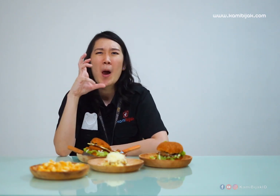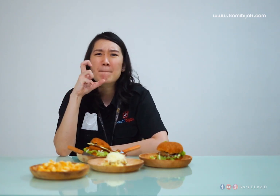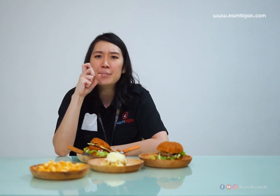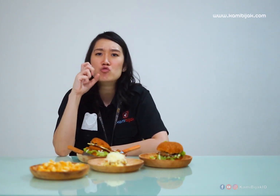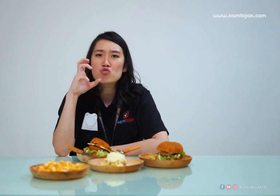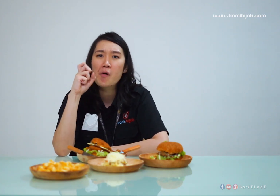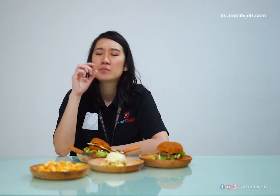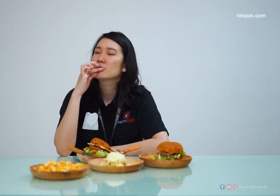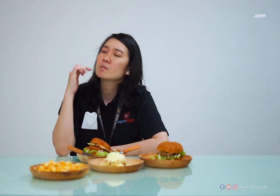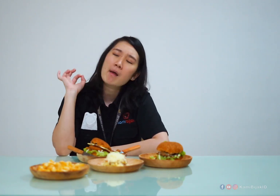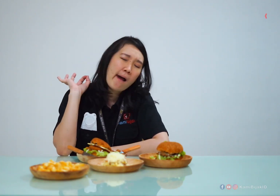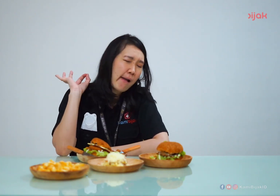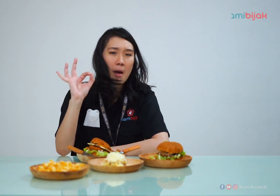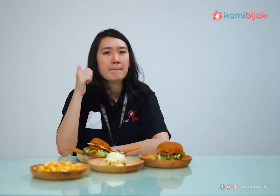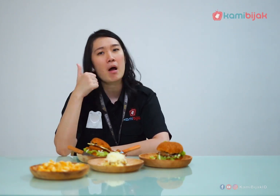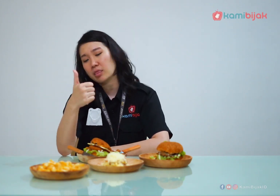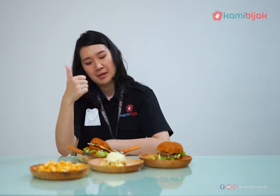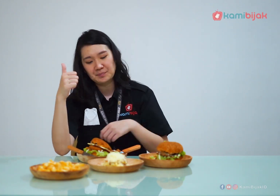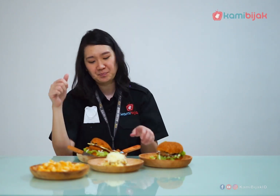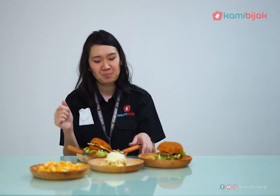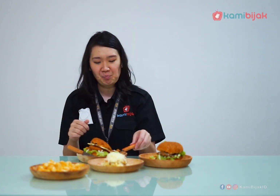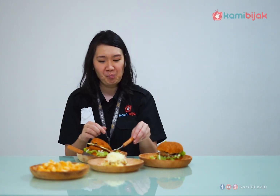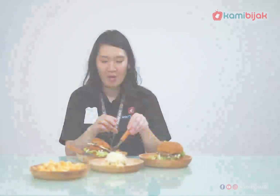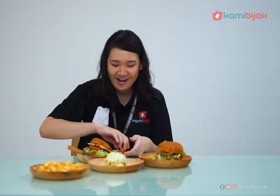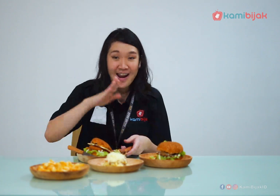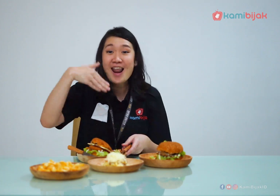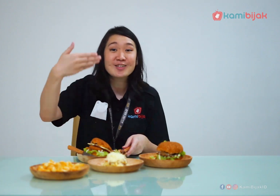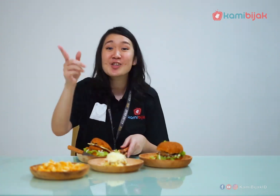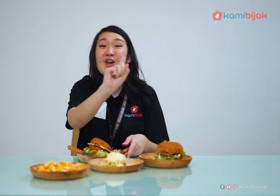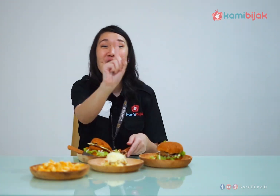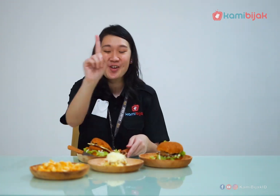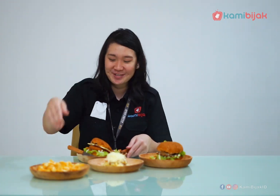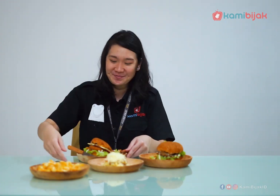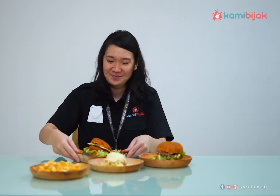Empuk dan enak banget. Lanjut lagi.